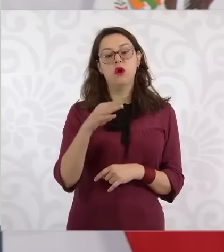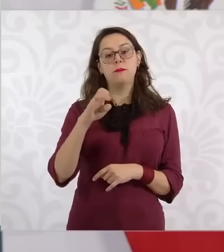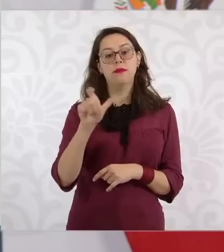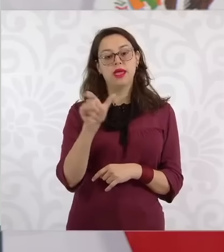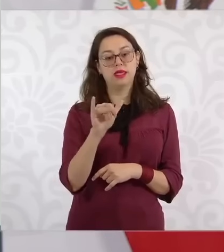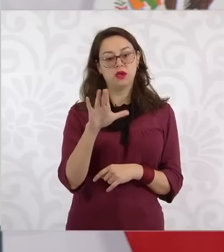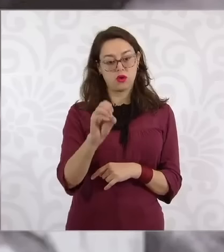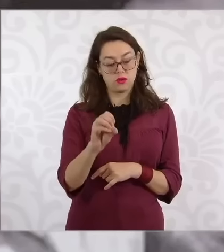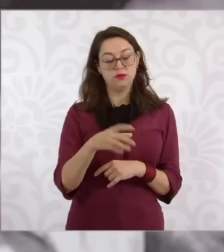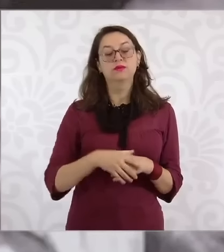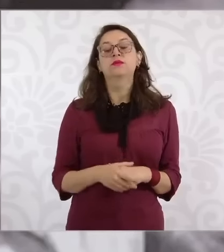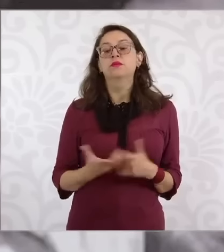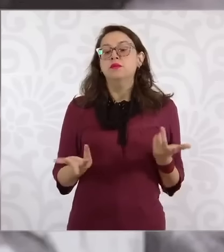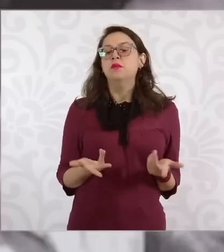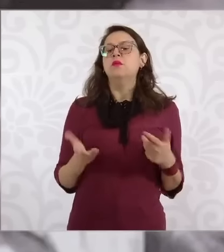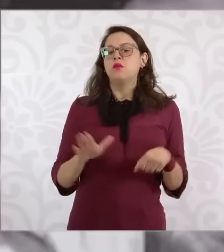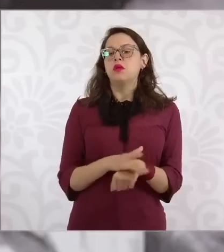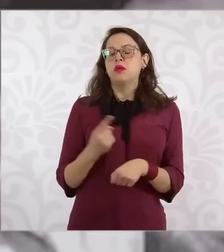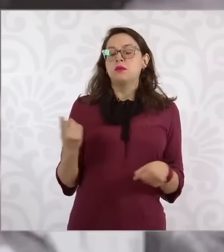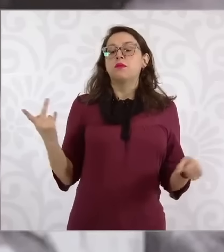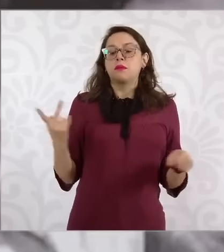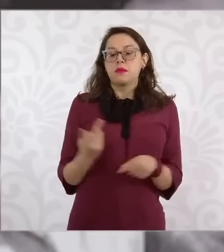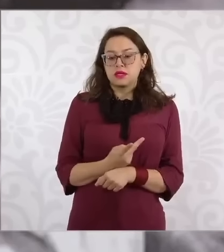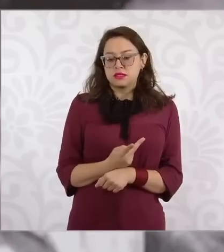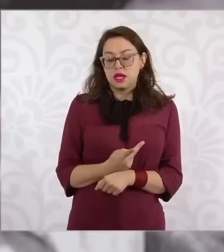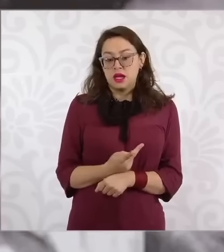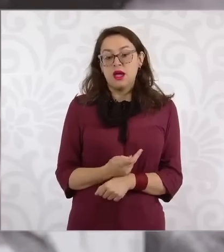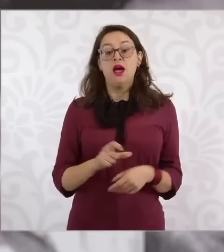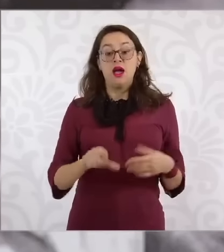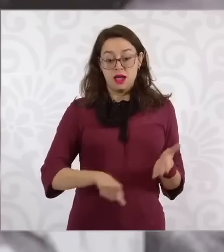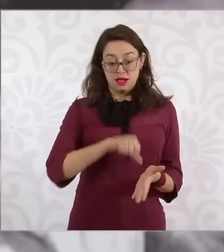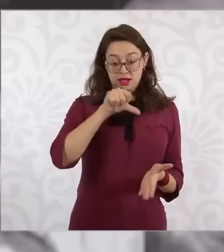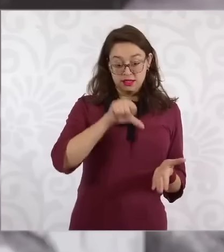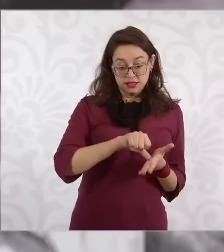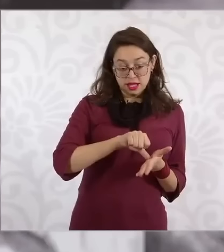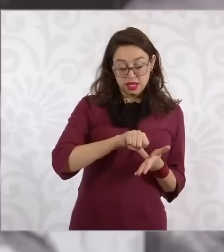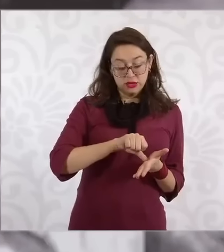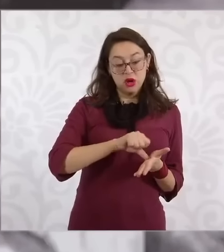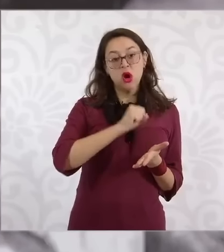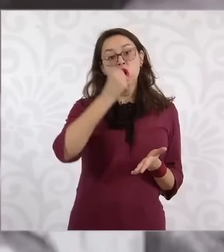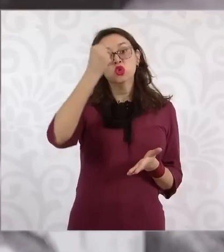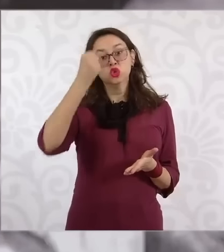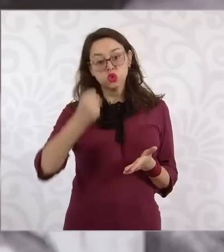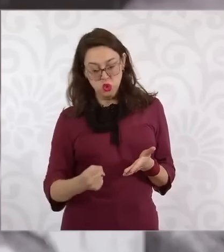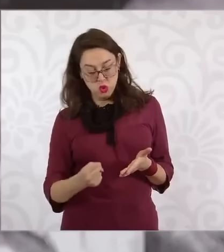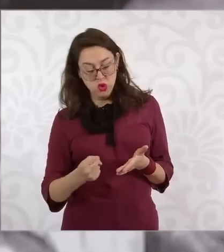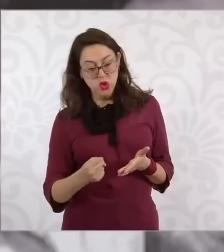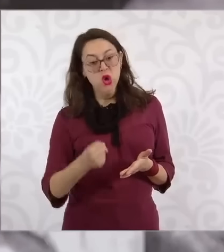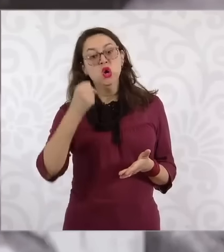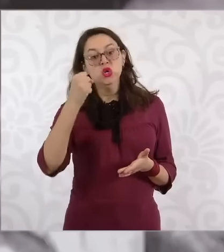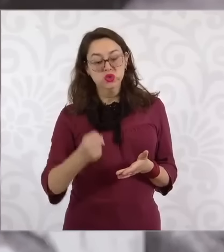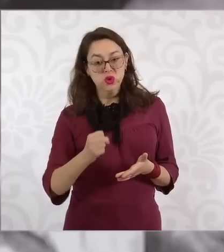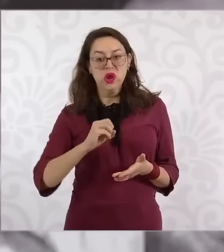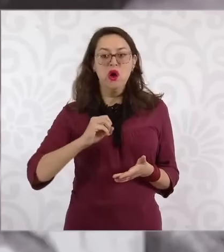porque lo que hace es mejorar la conectividad del centro y sur de nuestro país, también del suroeste